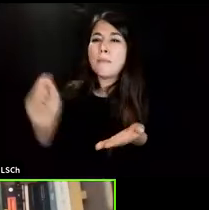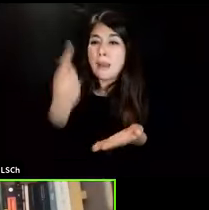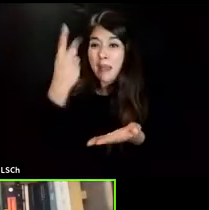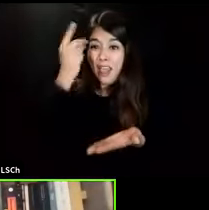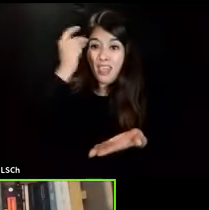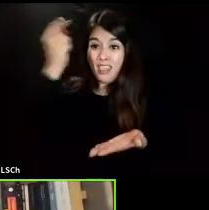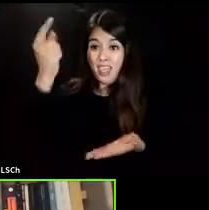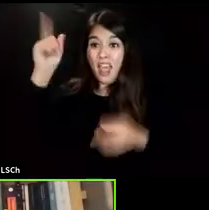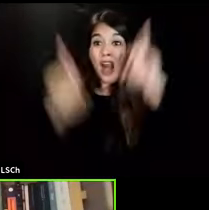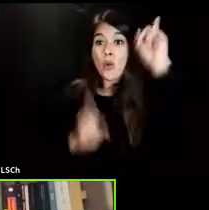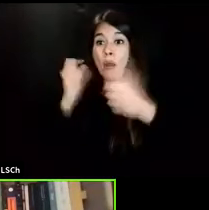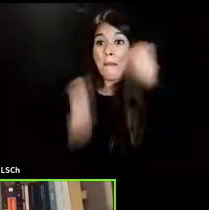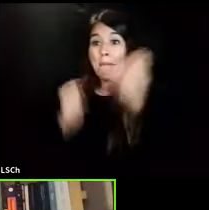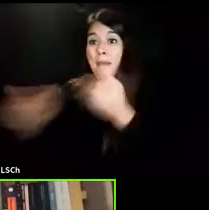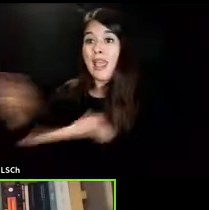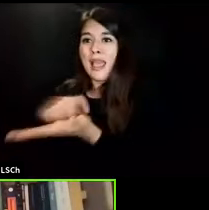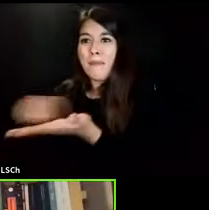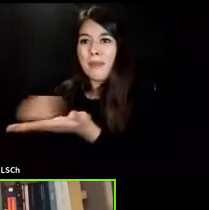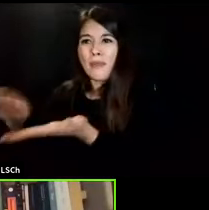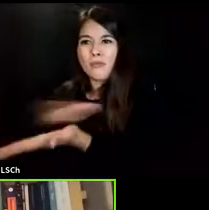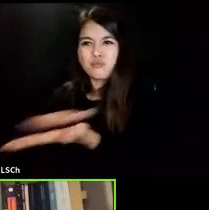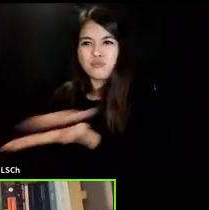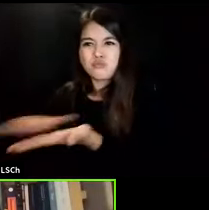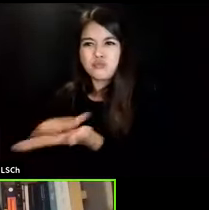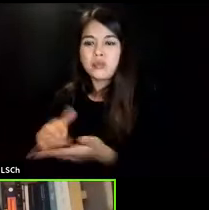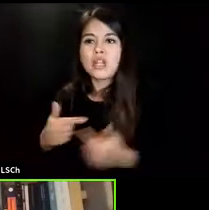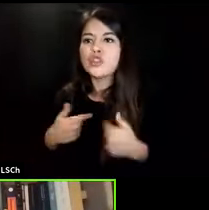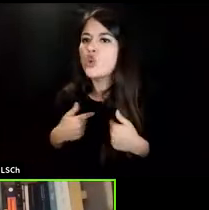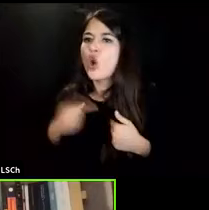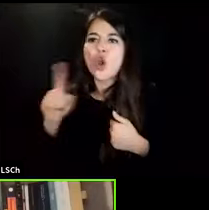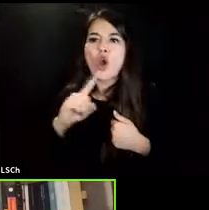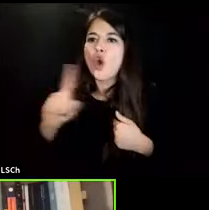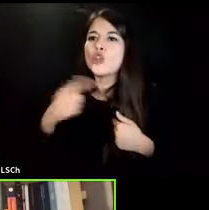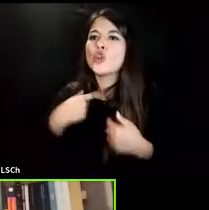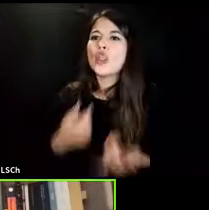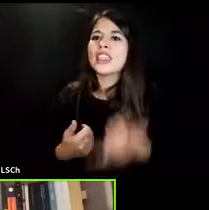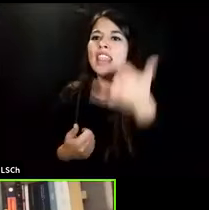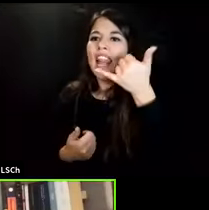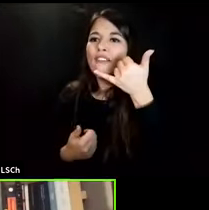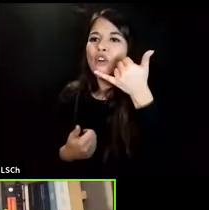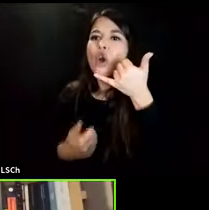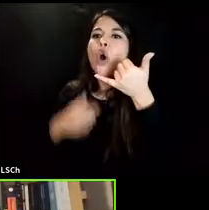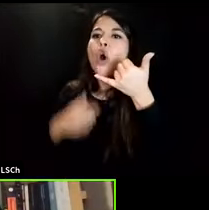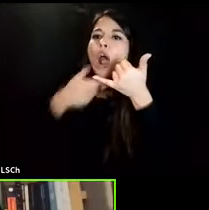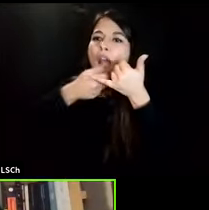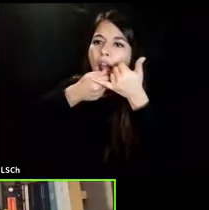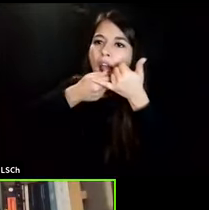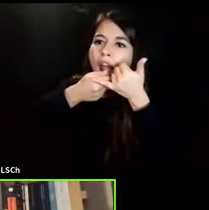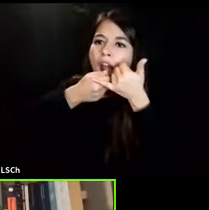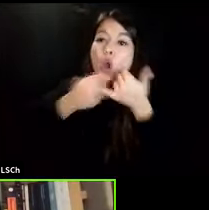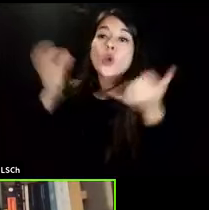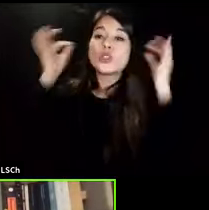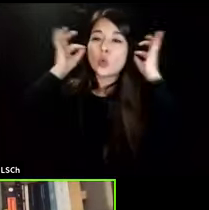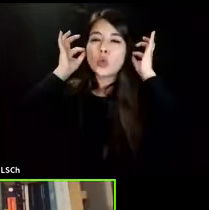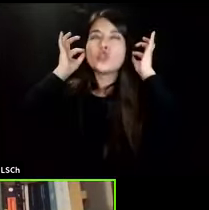imprimen en papel por ejemplo en mi caso yo lo grabó en mi teléfono y lo editó de oídas lo escucho y lo escucho mucho